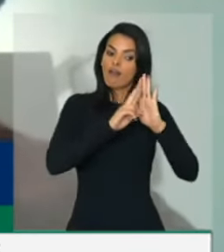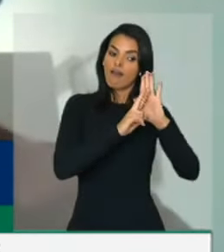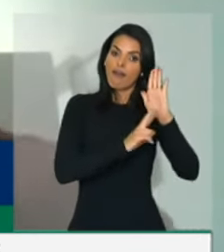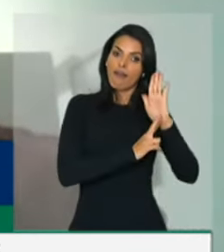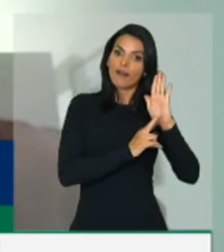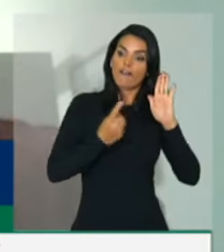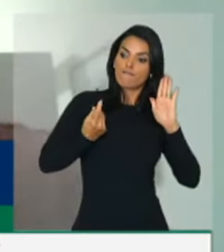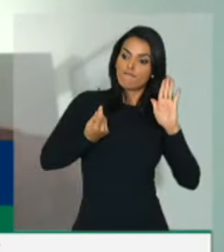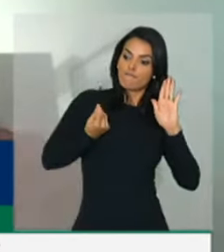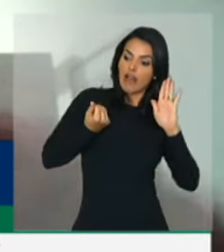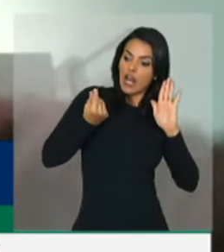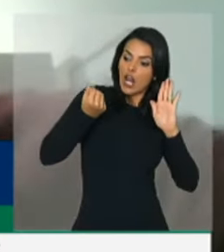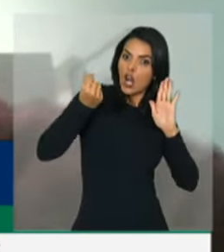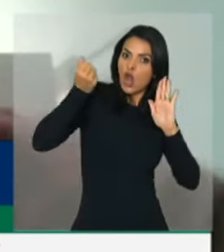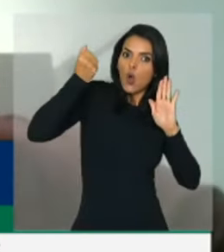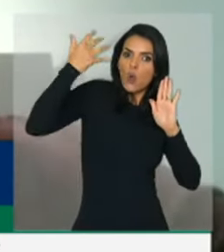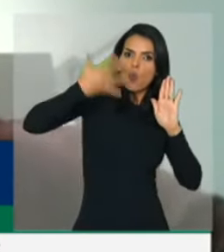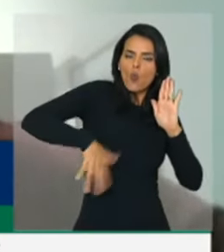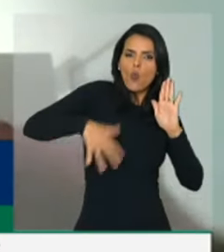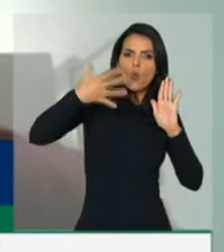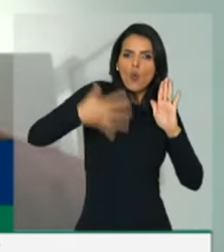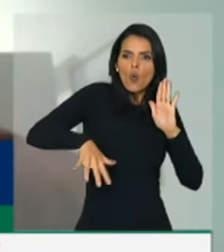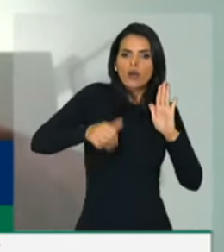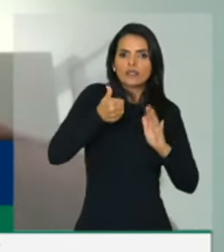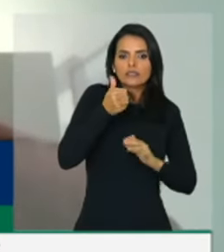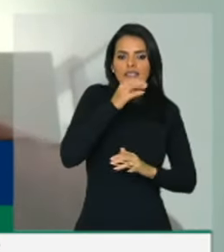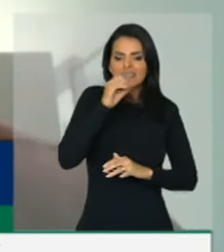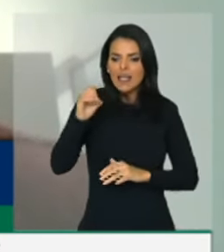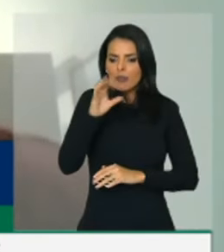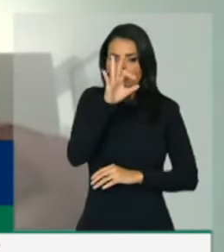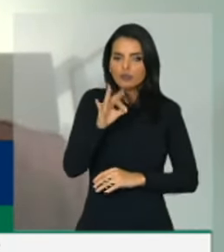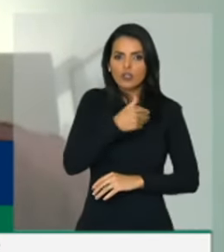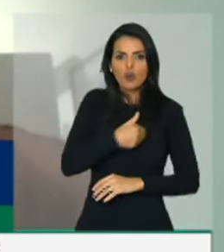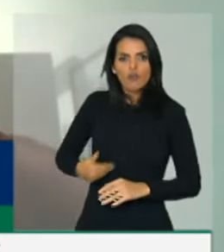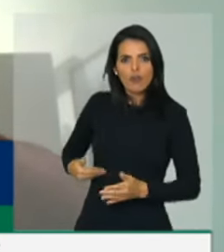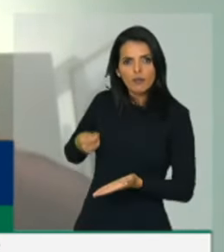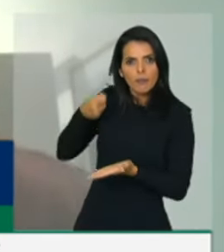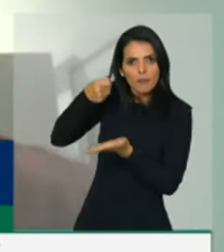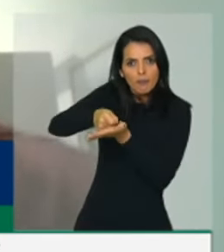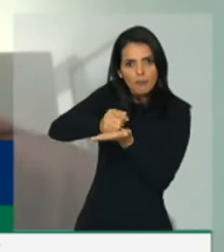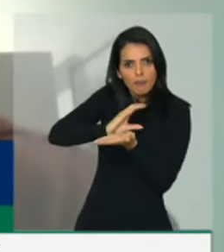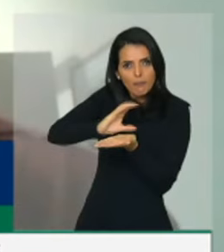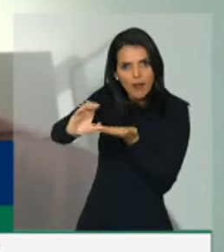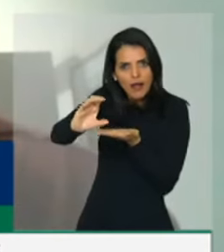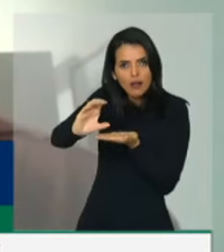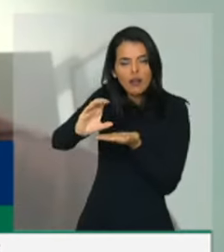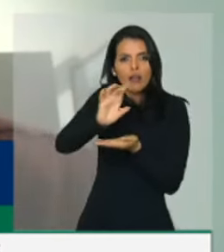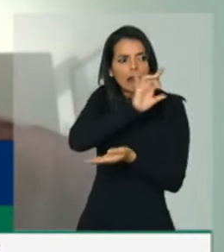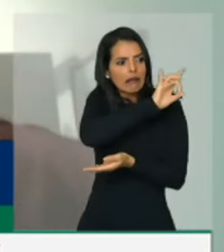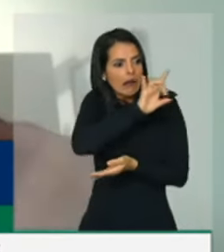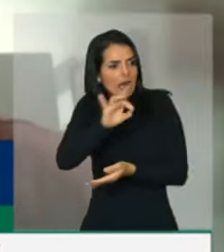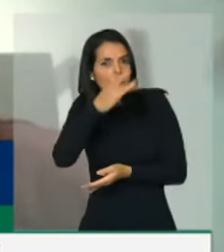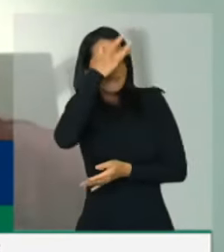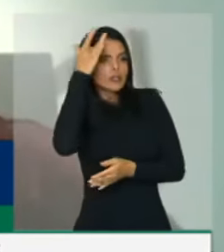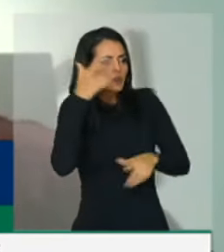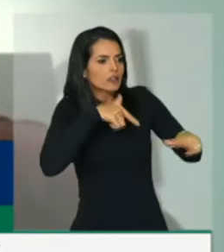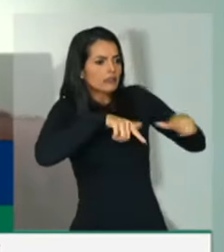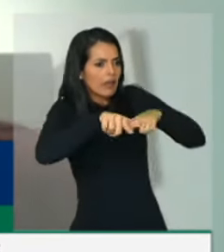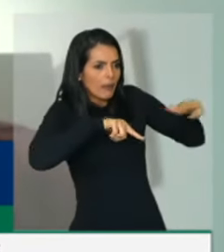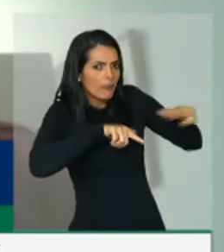VALOR ALTSSIMO SUBSIADIADO 100% PELO ESTADO BRASILEIRO, PELAS PESSOAS DE CADA UMA DAS